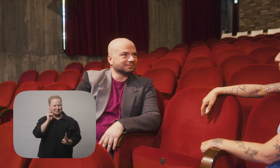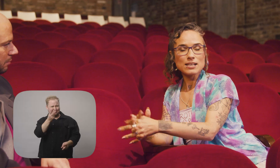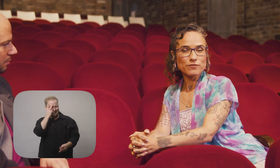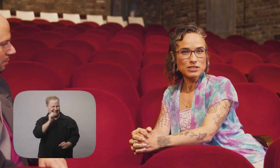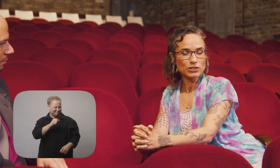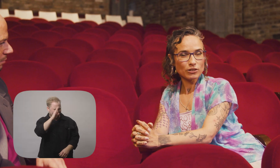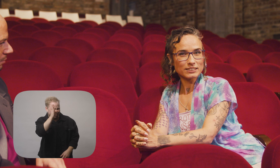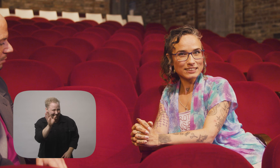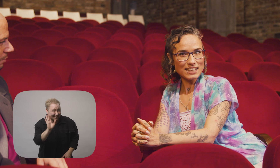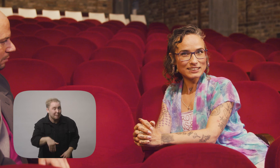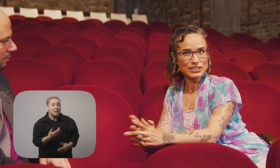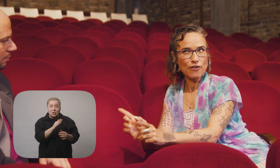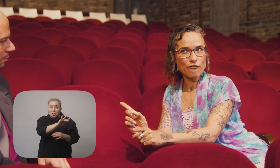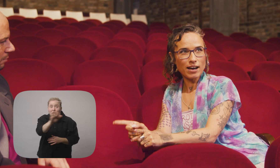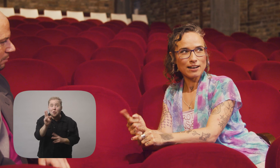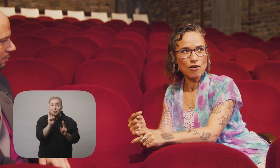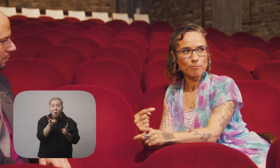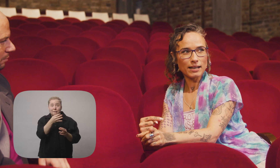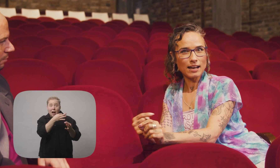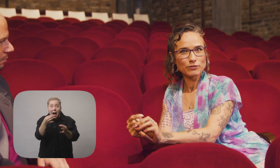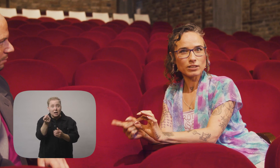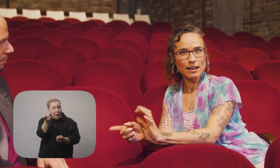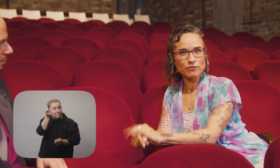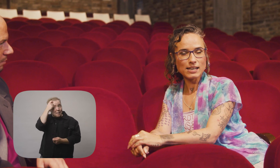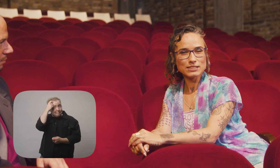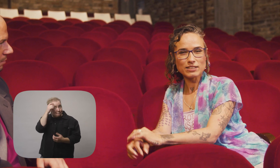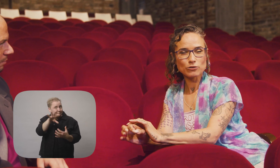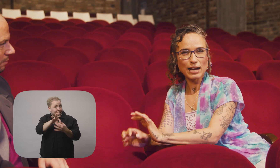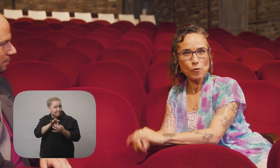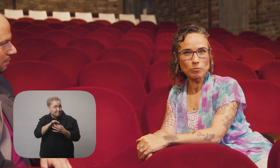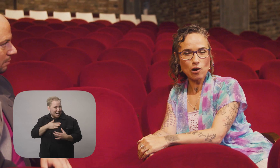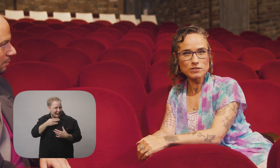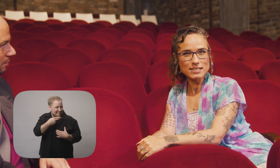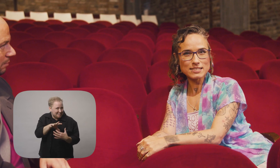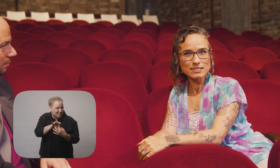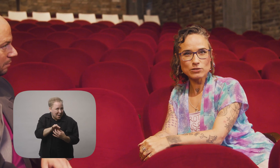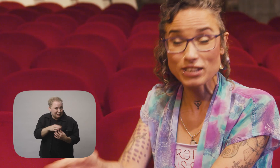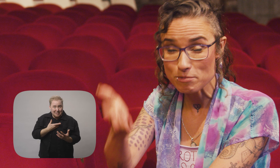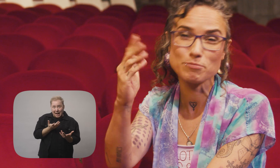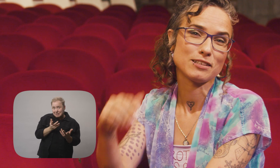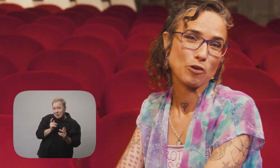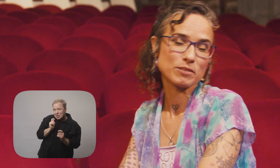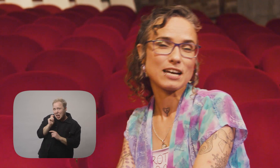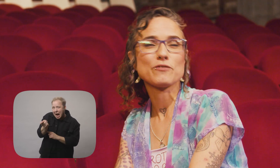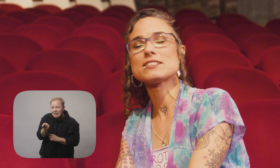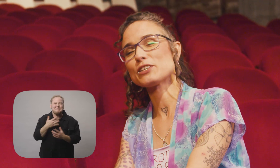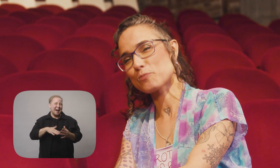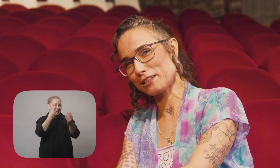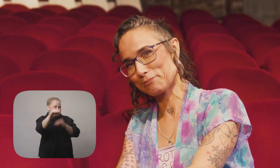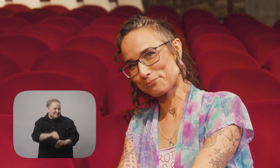Also falls ich noch andere Fragen auf meine Antwort einfallen, die vielleicht noch einen oben draufsetzen, schreibt sie bitte in die Kommentare. Wir sind sehr gespannt.